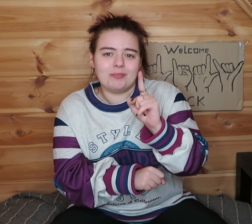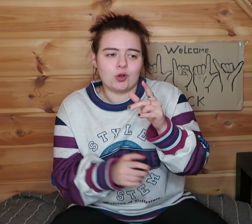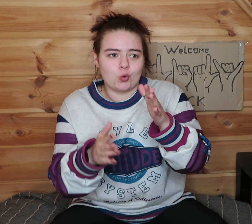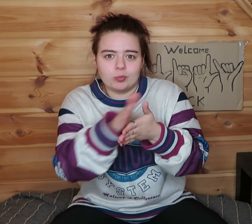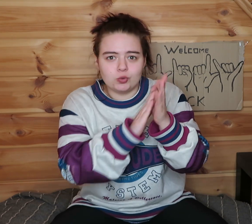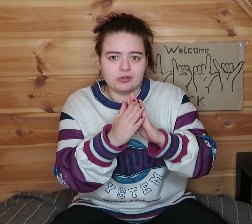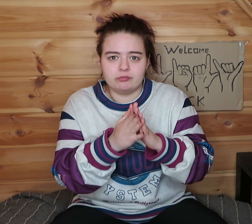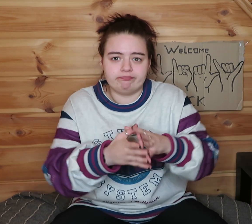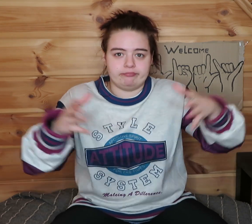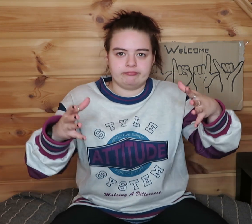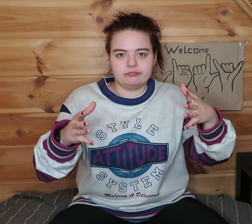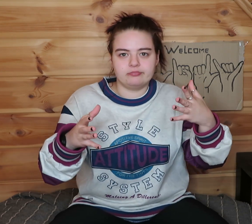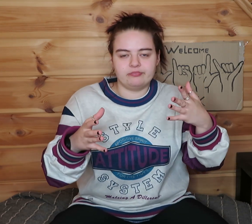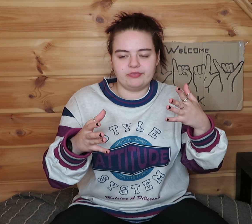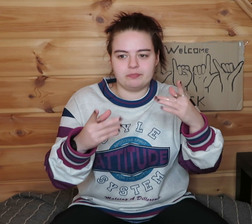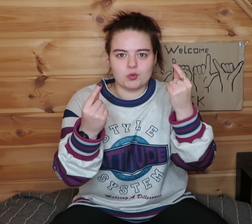aber die Community natürlich größer ist.